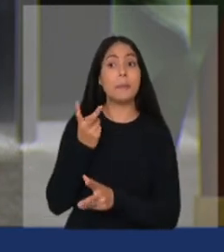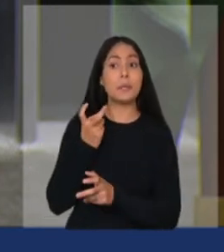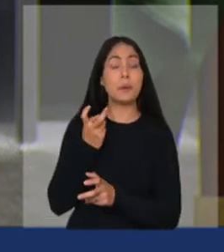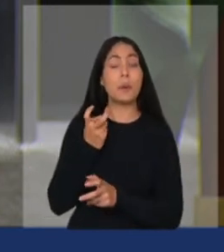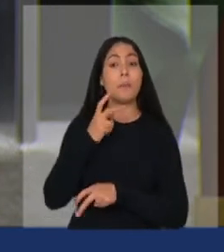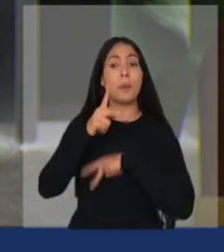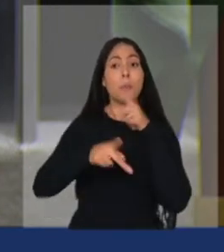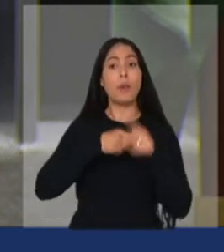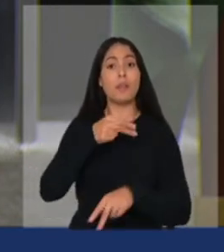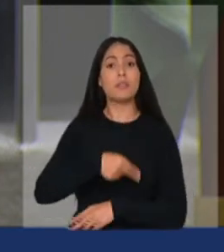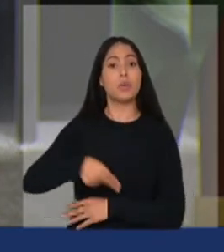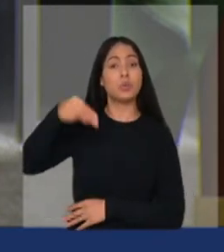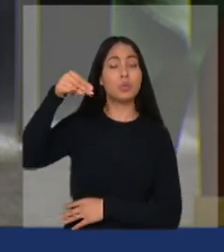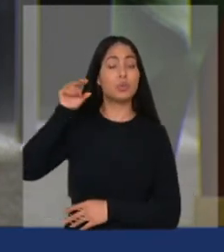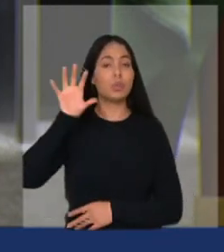SIMPLESMENTE NÃO IA FAZER O RAMAL DA TRANS NORDESTINA QUE